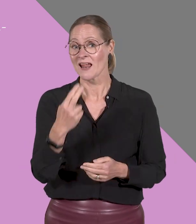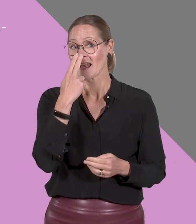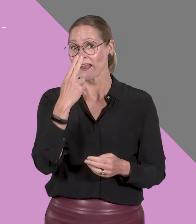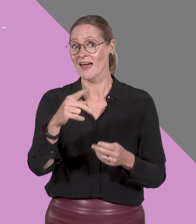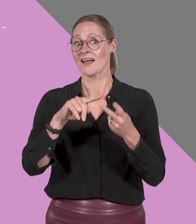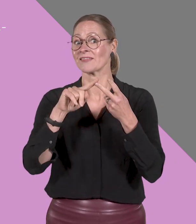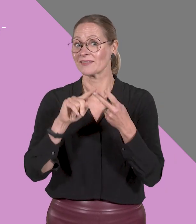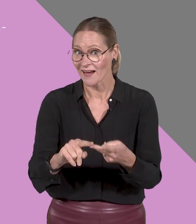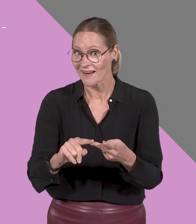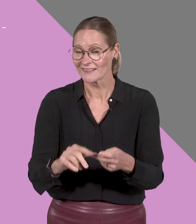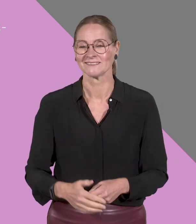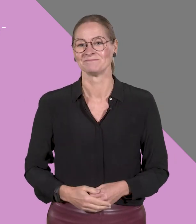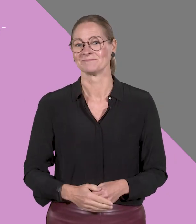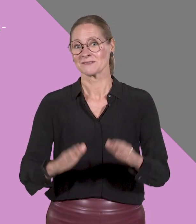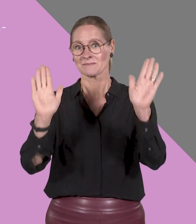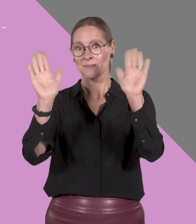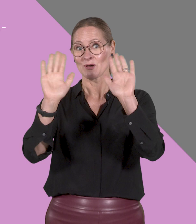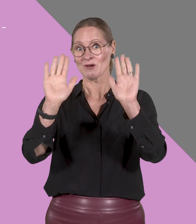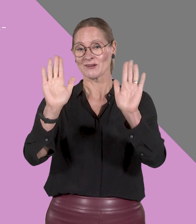Nähdään taas, moi moi!